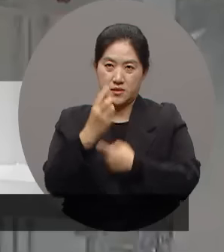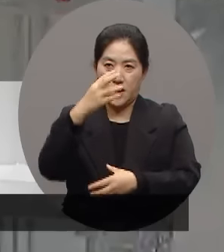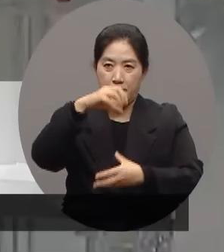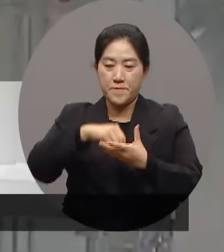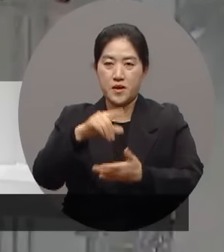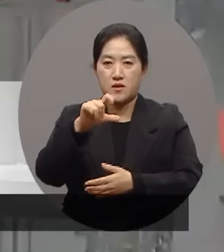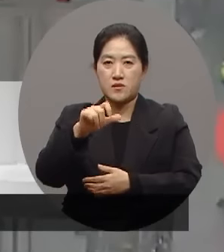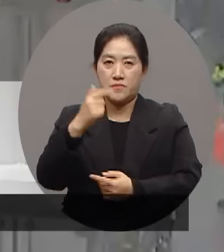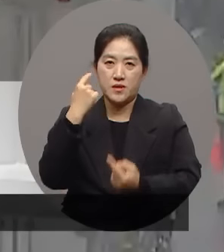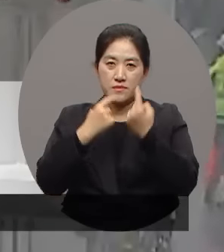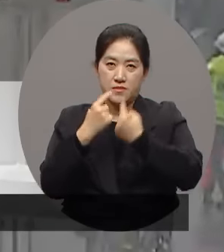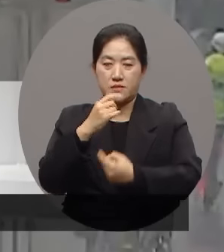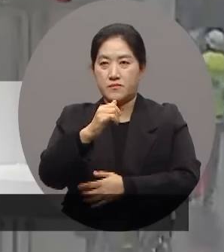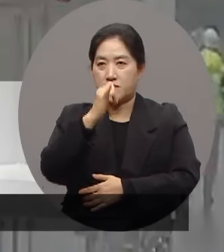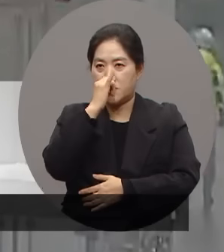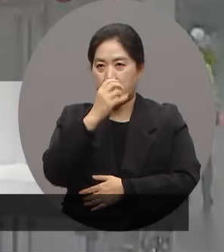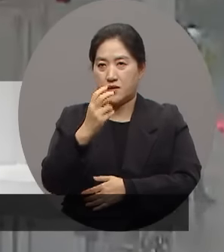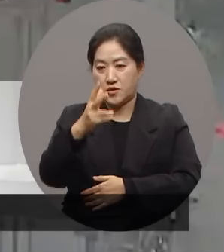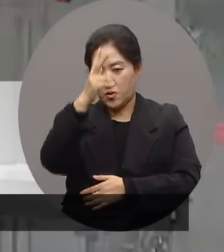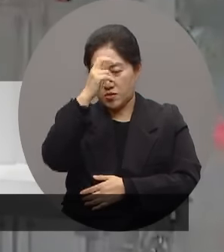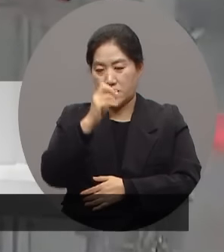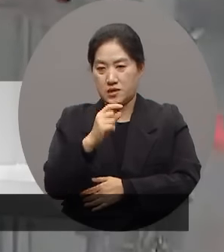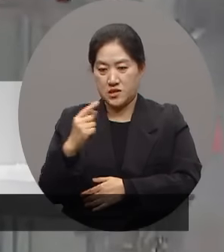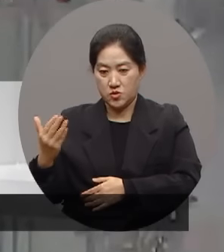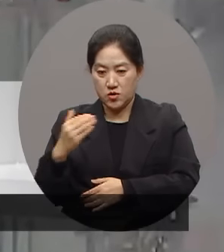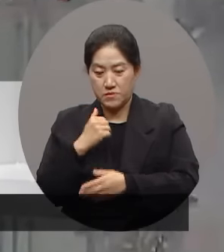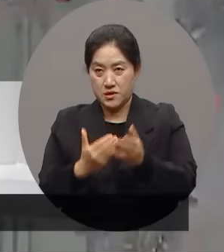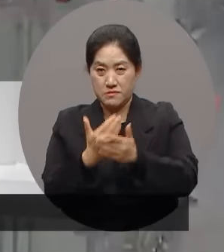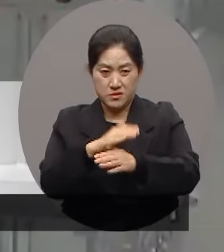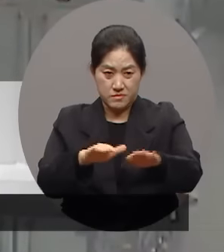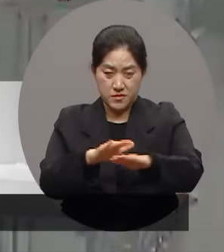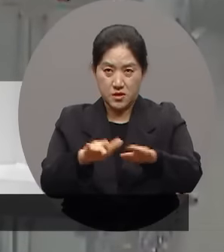이 사고로 지금까지 중상자 3명을 포함해 모두 15명이 다쳤습니다.